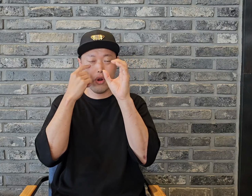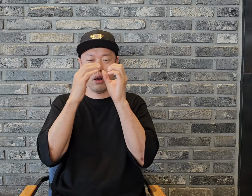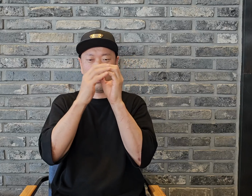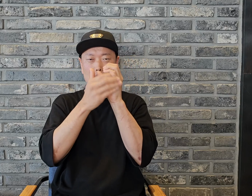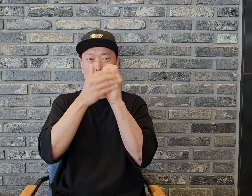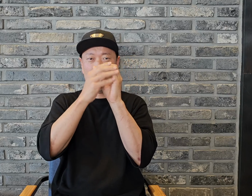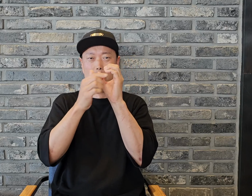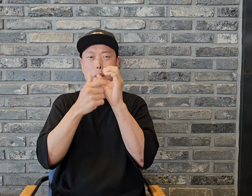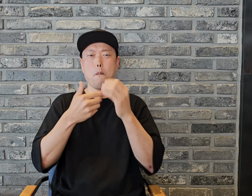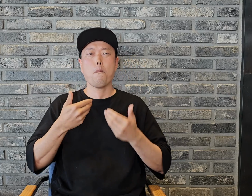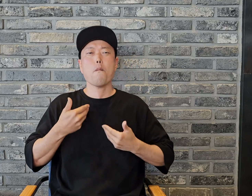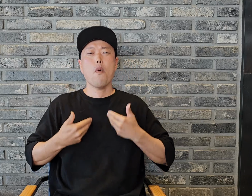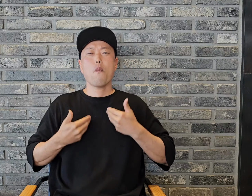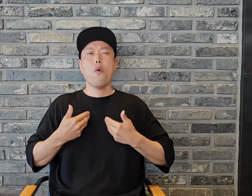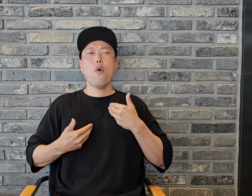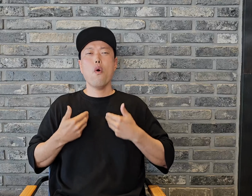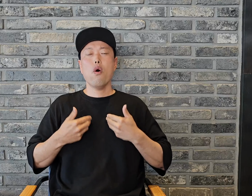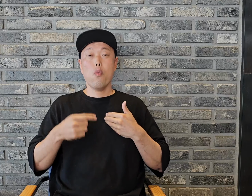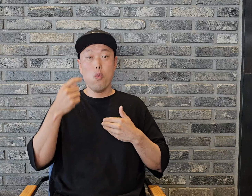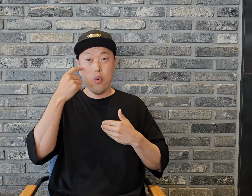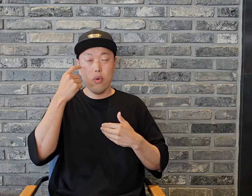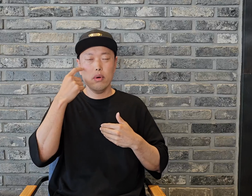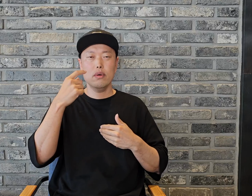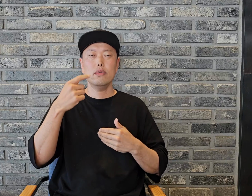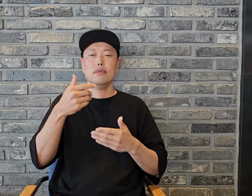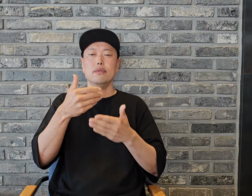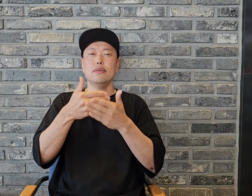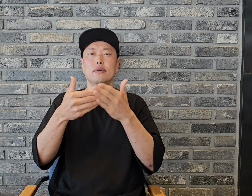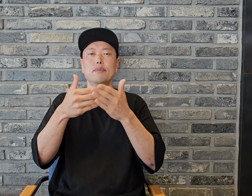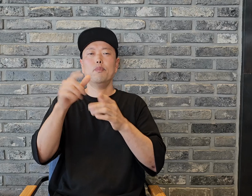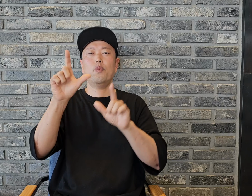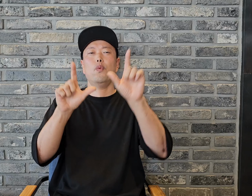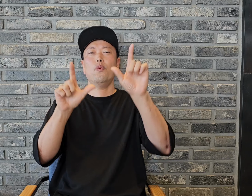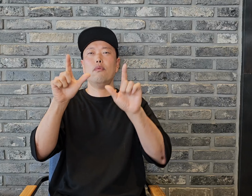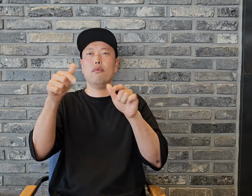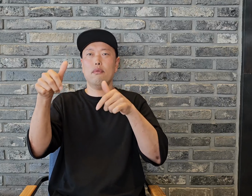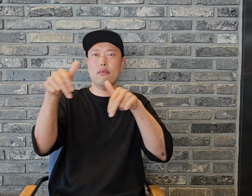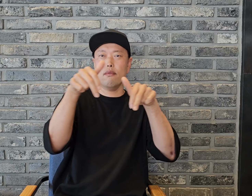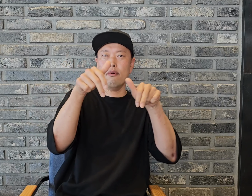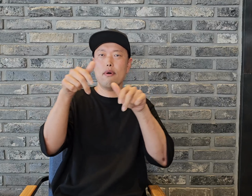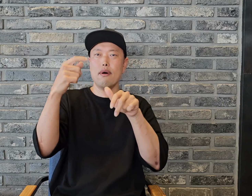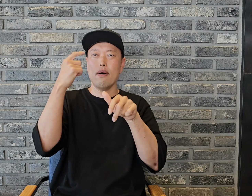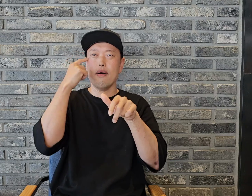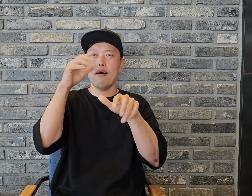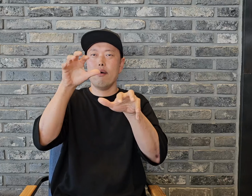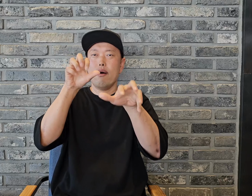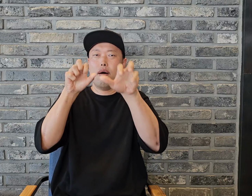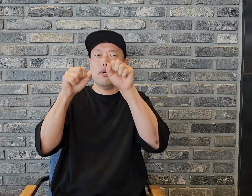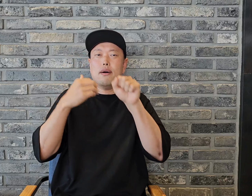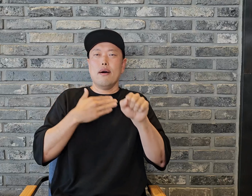시청자들의 눈이 바빠지겠죠 그림을 그리듯 표현해 주면